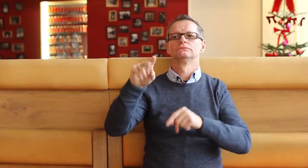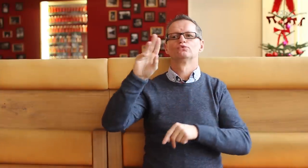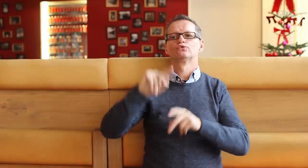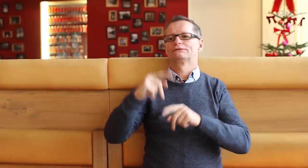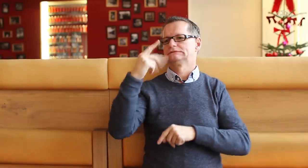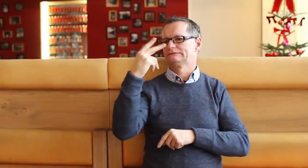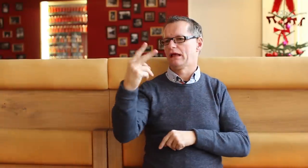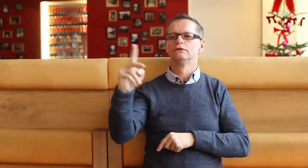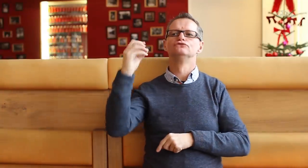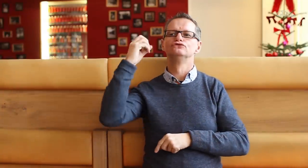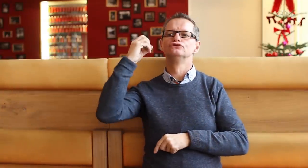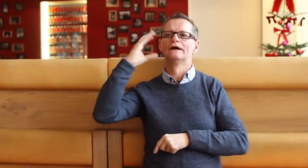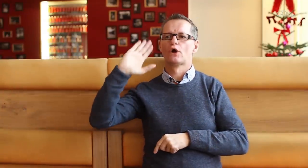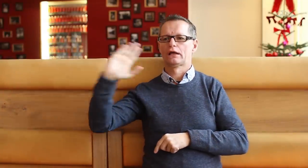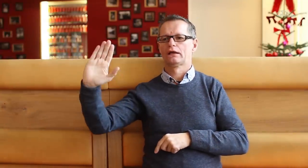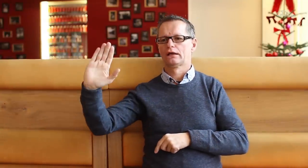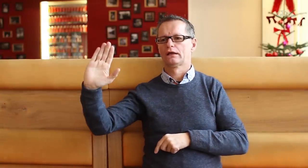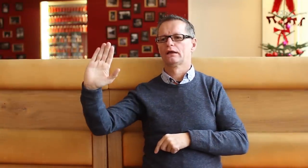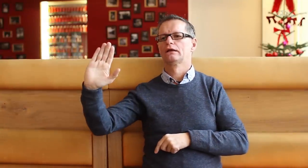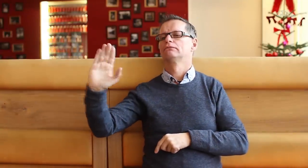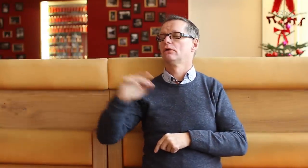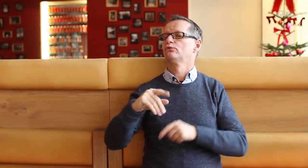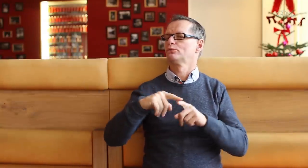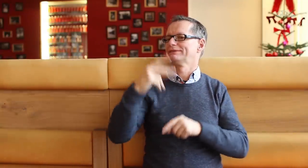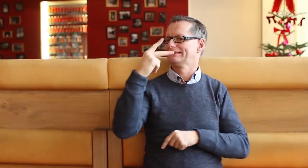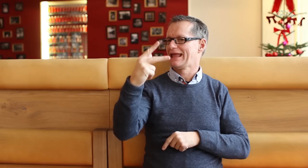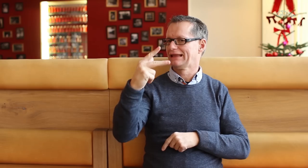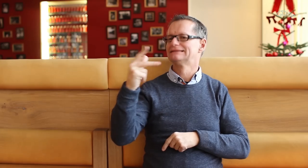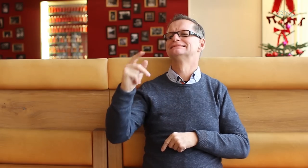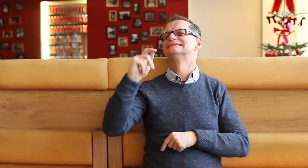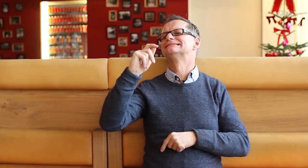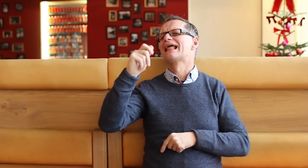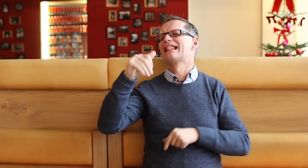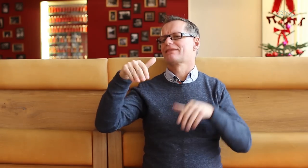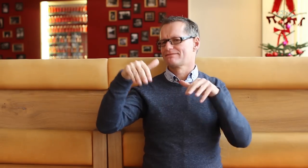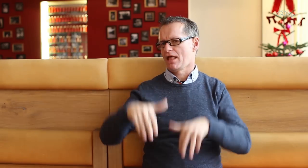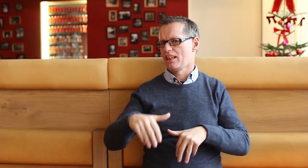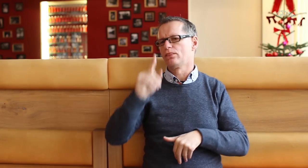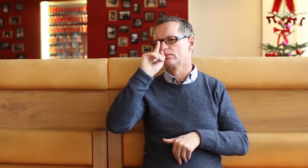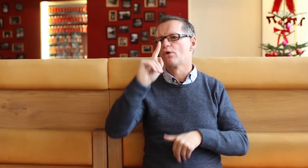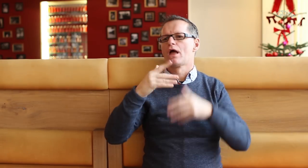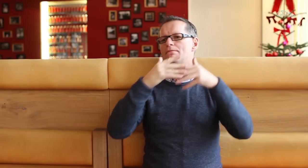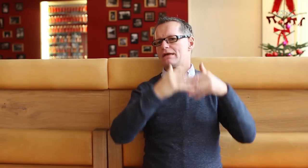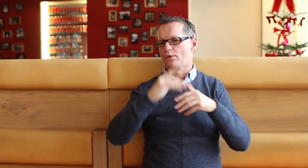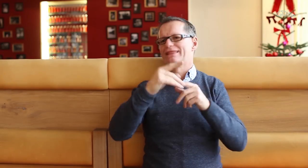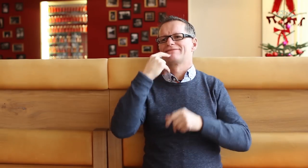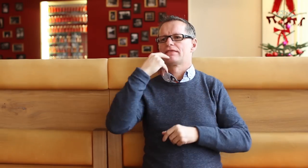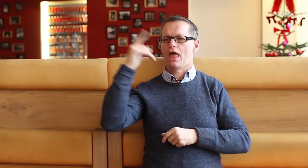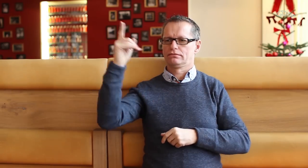Usher-Typ 2 ist schwerhörig. Typ 3 ist selten, das ist bisher nur in Amerika und Finnland vorgekommen.